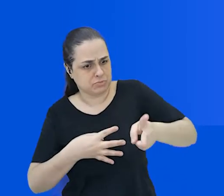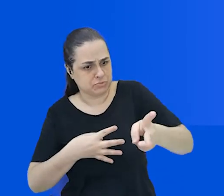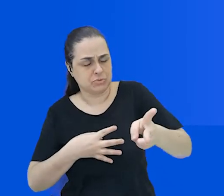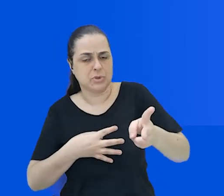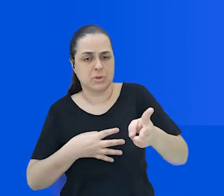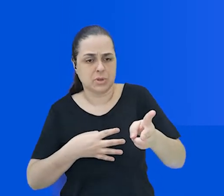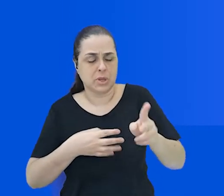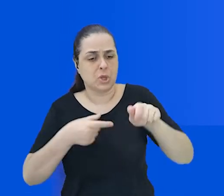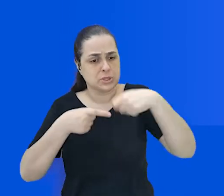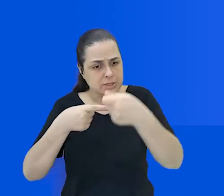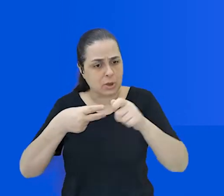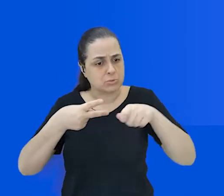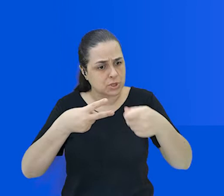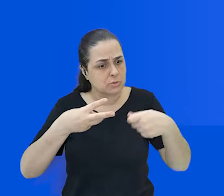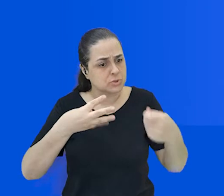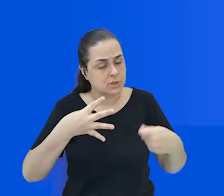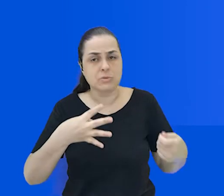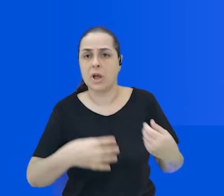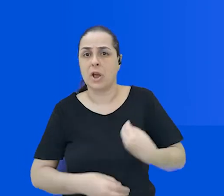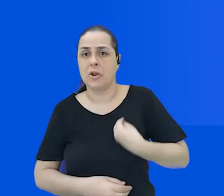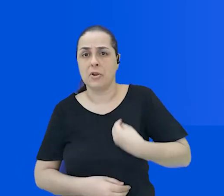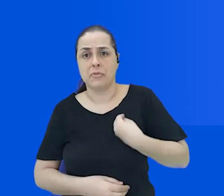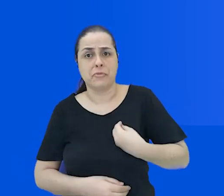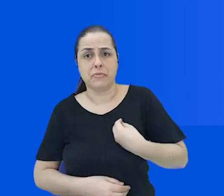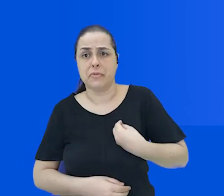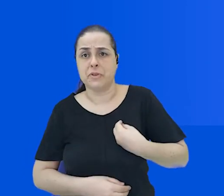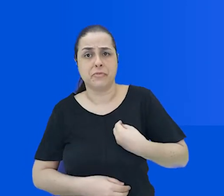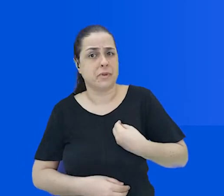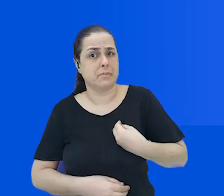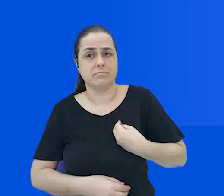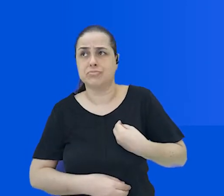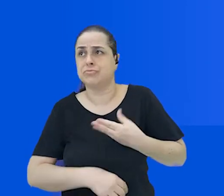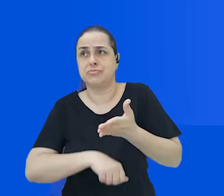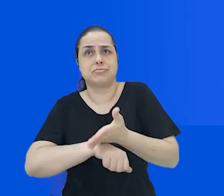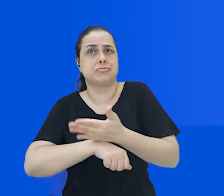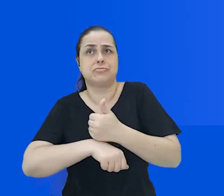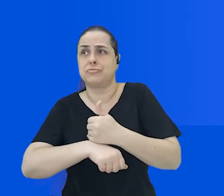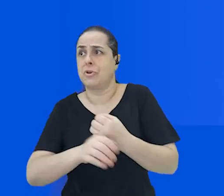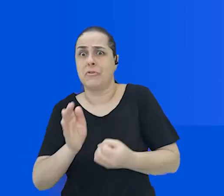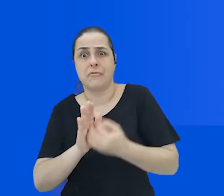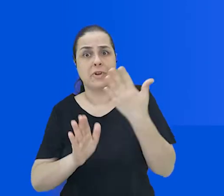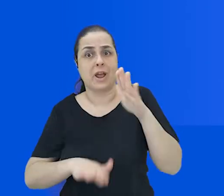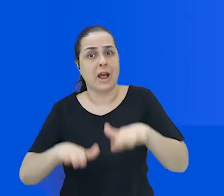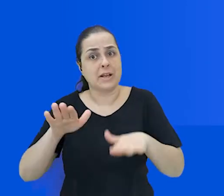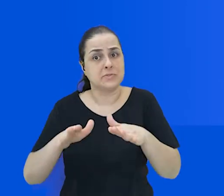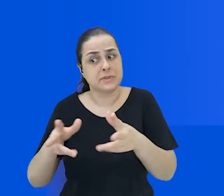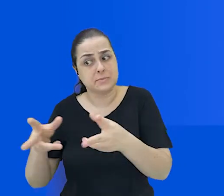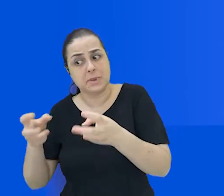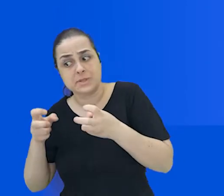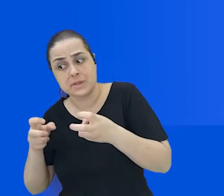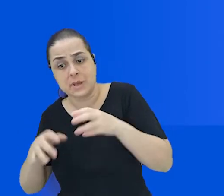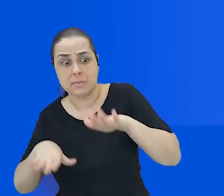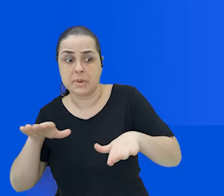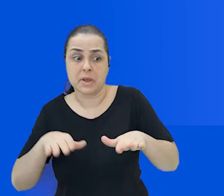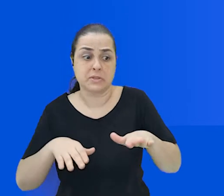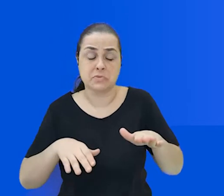E a gente vive muitos deles ao longo de um único dia. Alguns a gente percebe e repara, outros não.